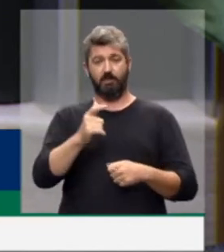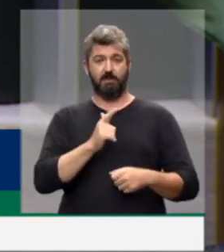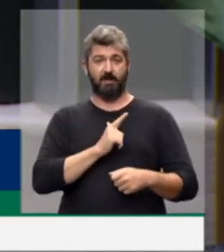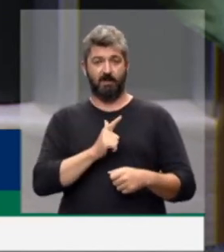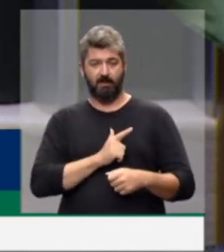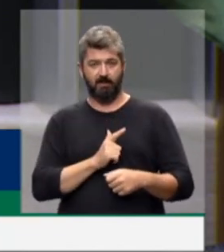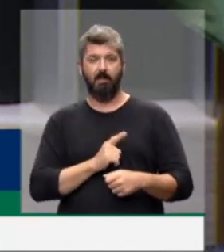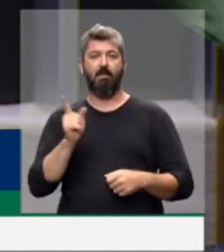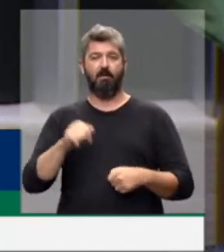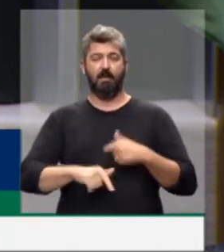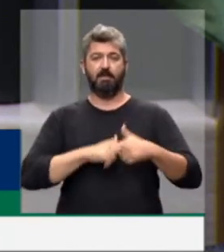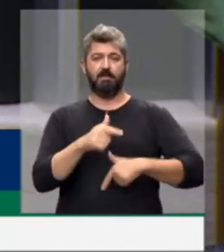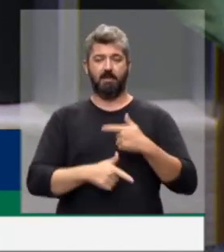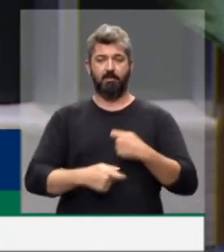VERDADE AO CINCO PRINCIPAIS GERADORES DE ENERGIA ISSO